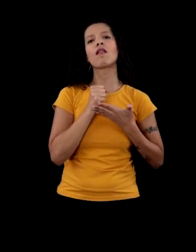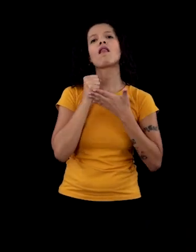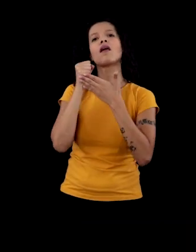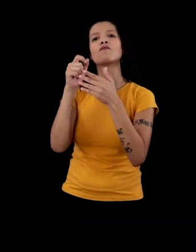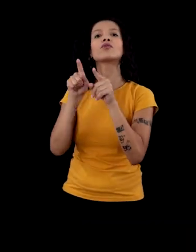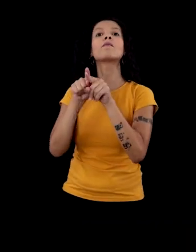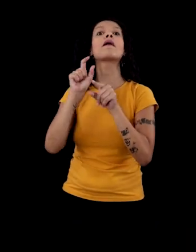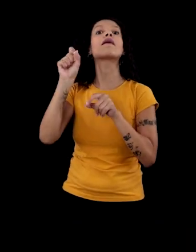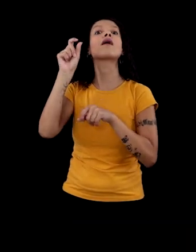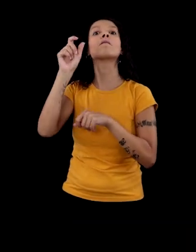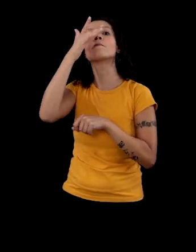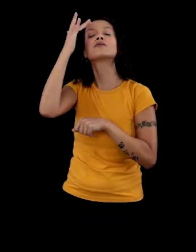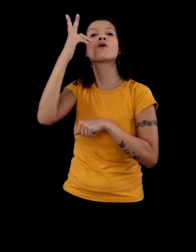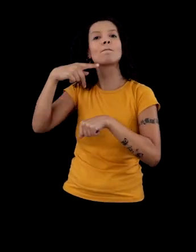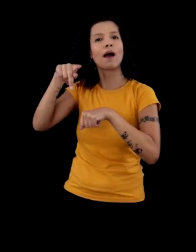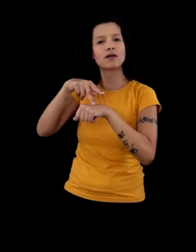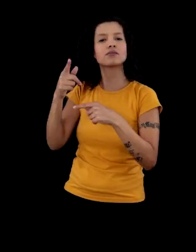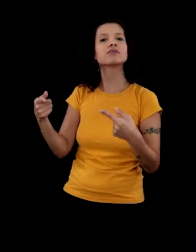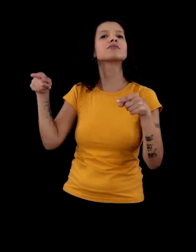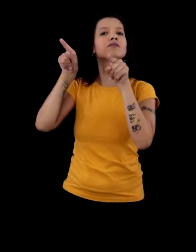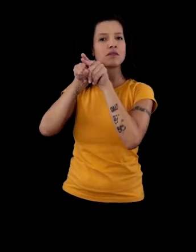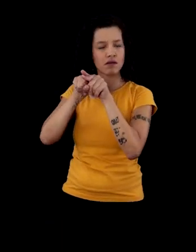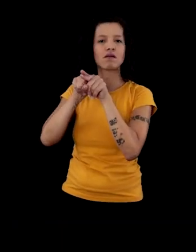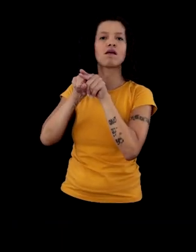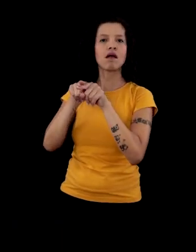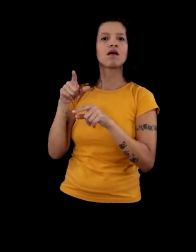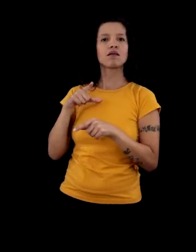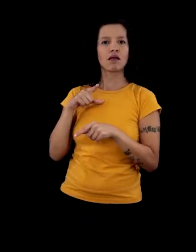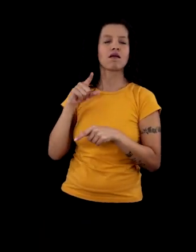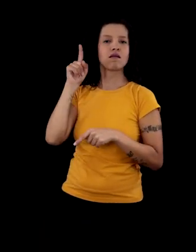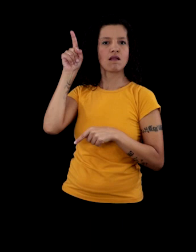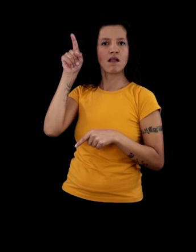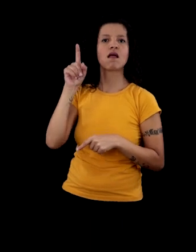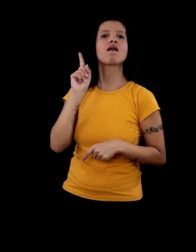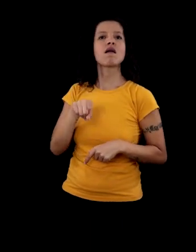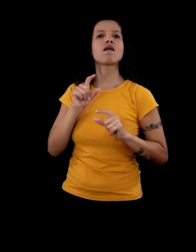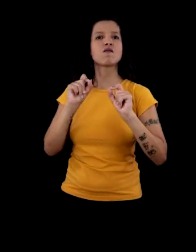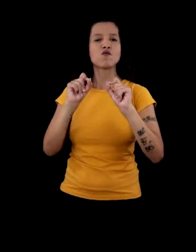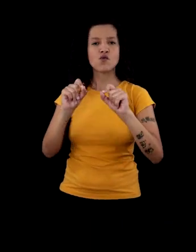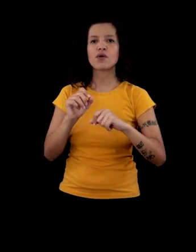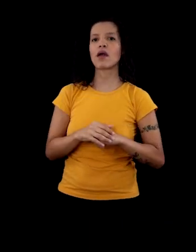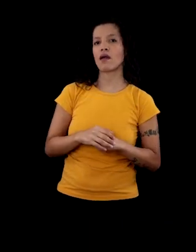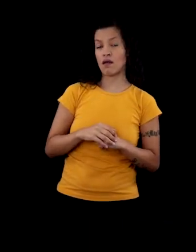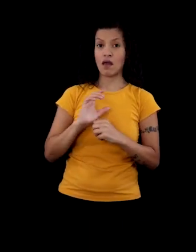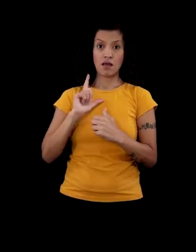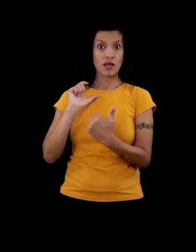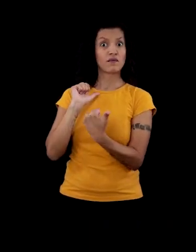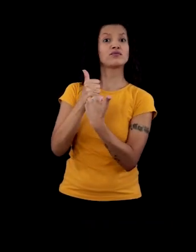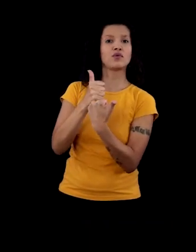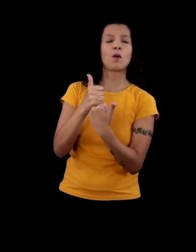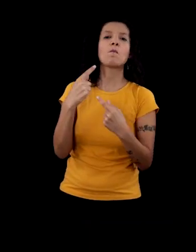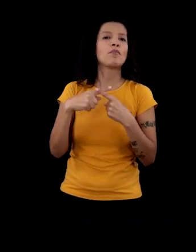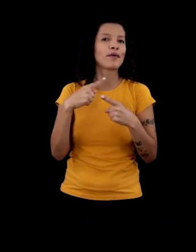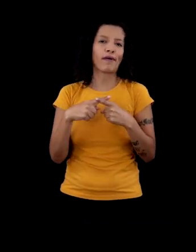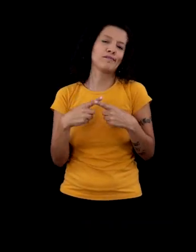aqui e nossos parceiros no exterior, que foram alguns. Inclusive alguns saíram, foram substituídos